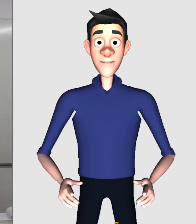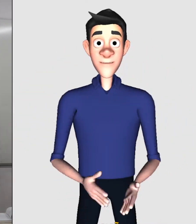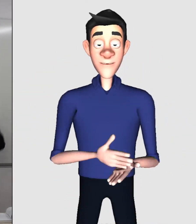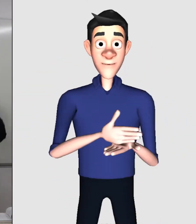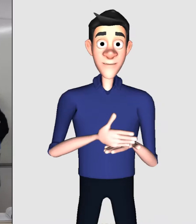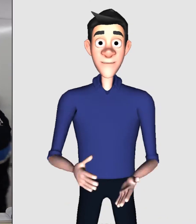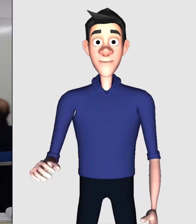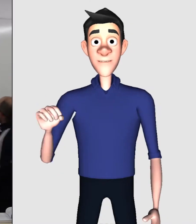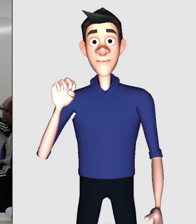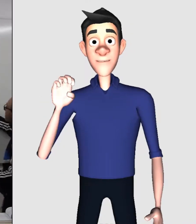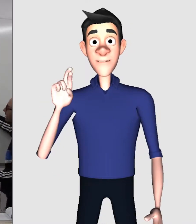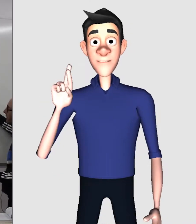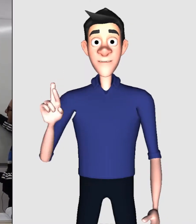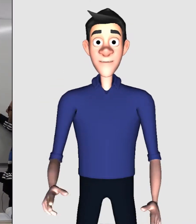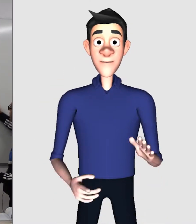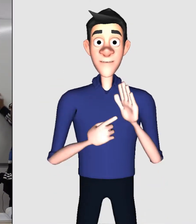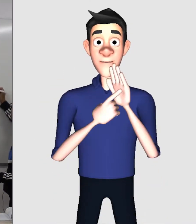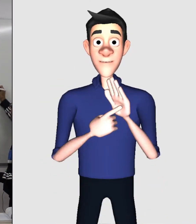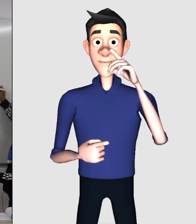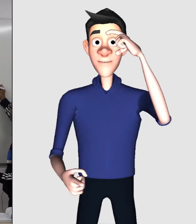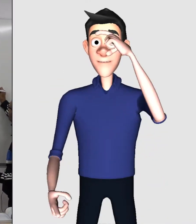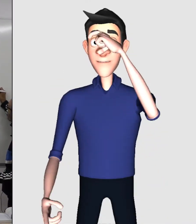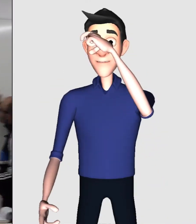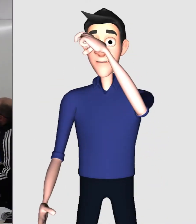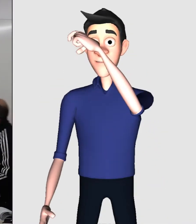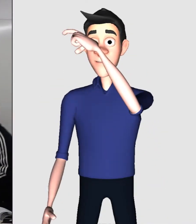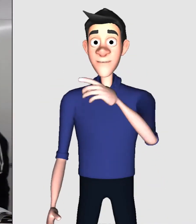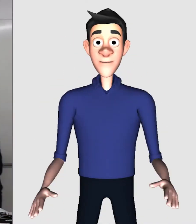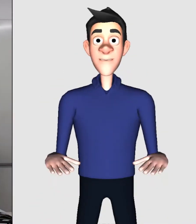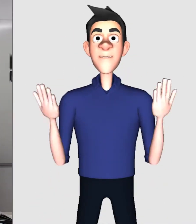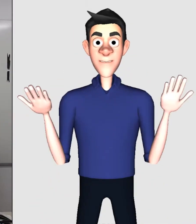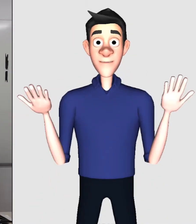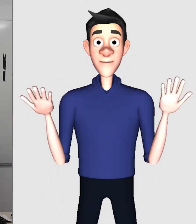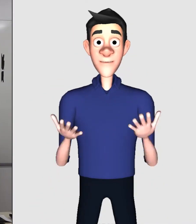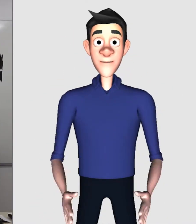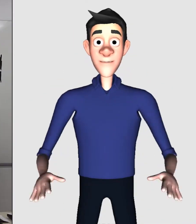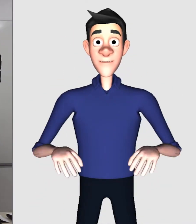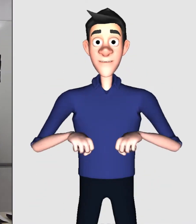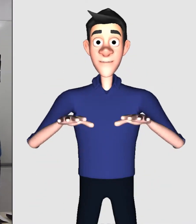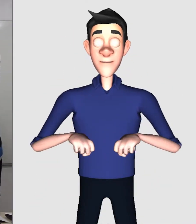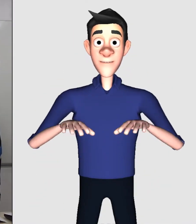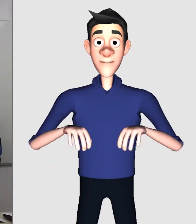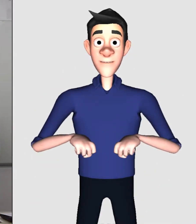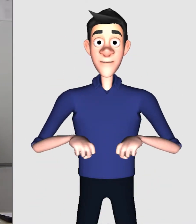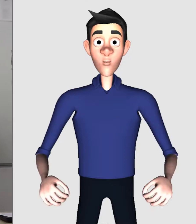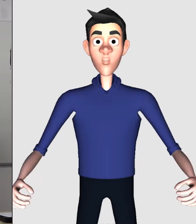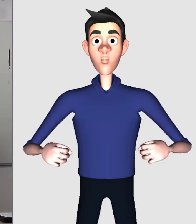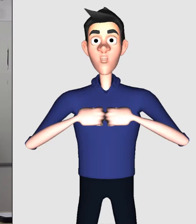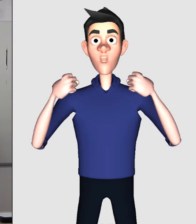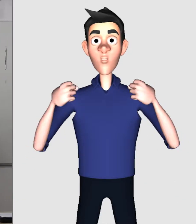Ele seria dividido aqui, então escrevemos 1 sobre Ômega n, ou invertemos a fração e fazemos assim